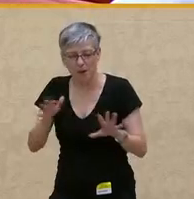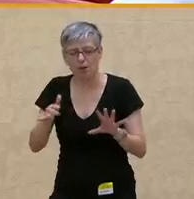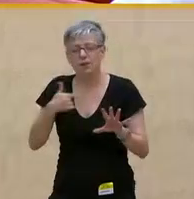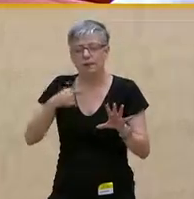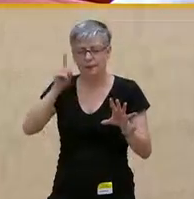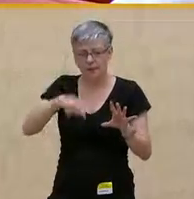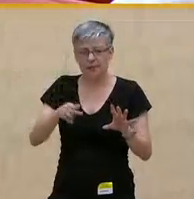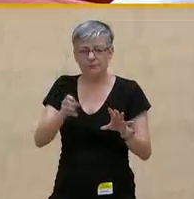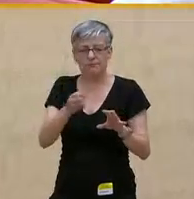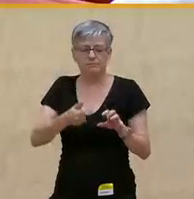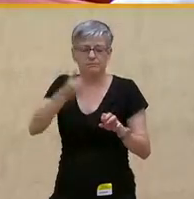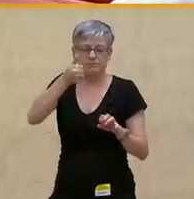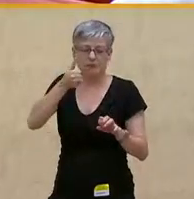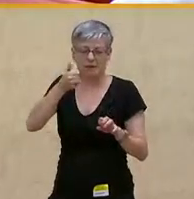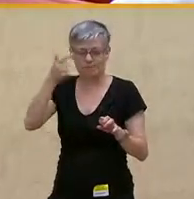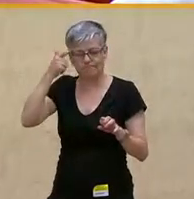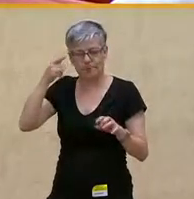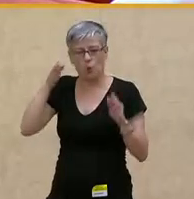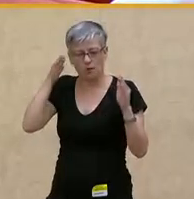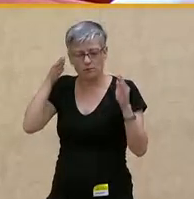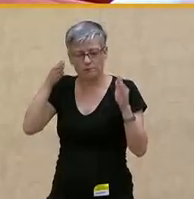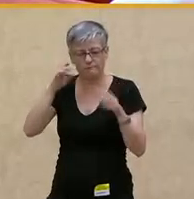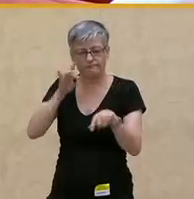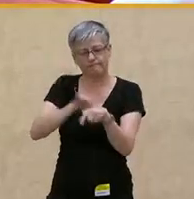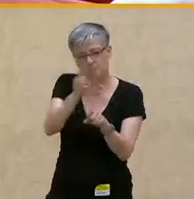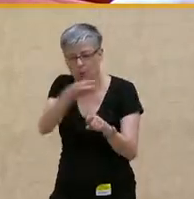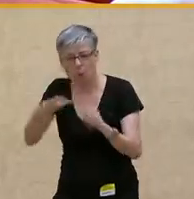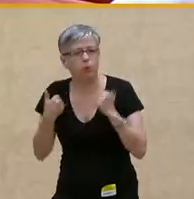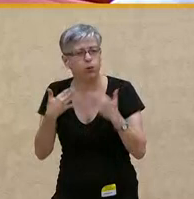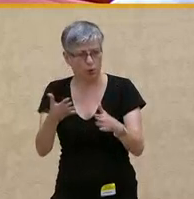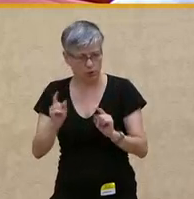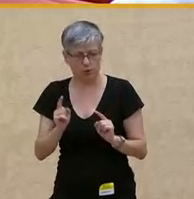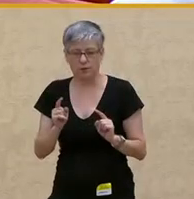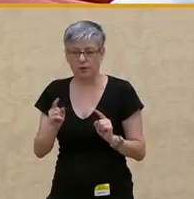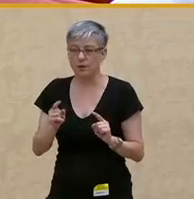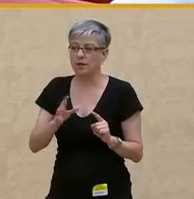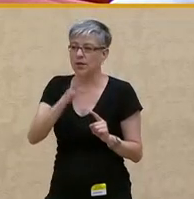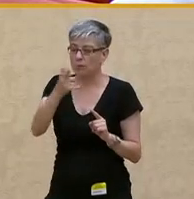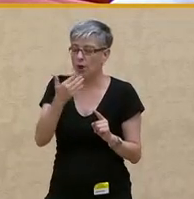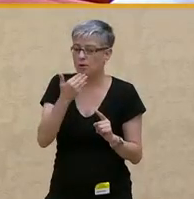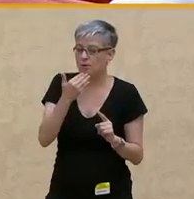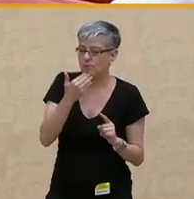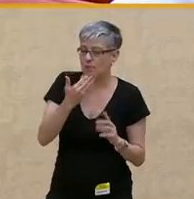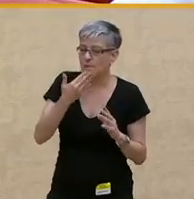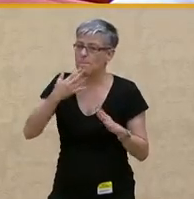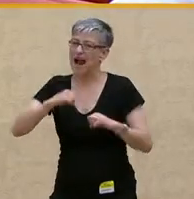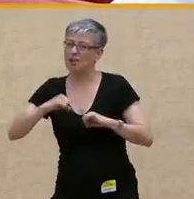Hemos estado viendo, aunque sí es verdad que son personas a lo mejor más mayores, vamos a decir,